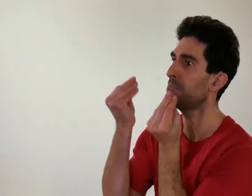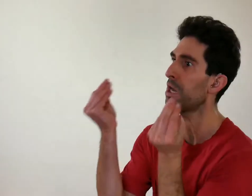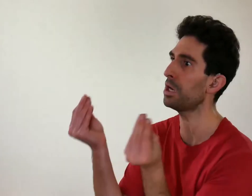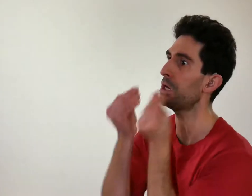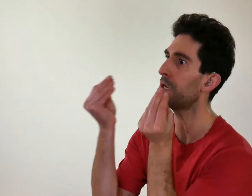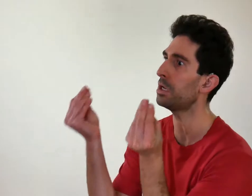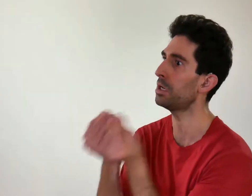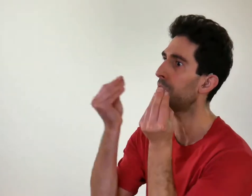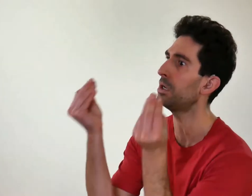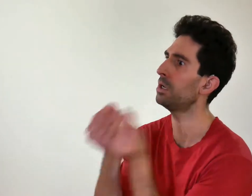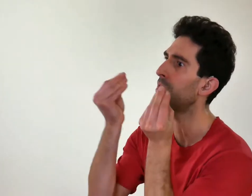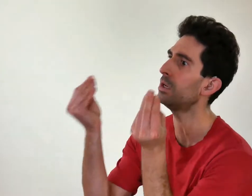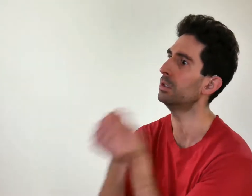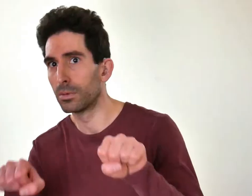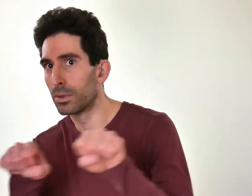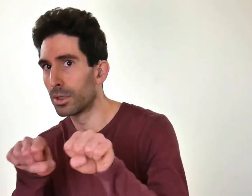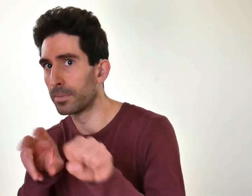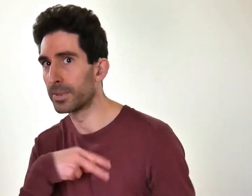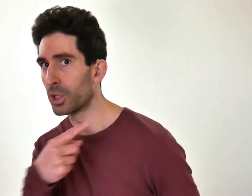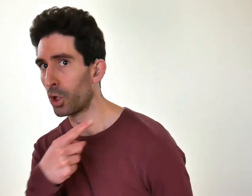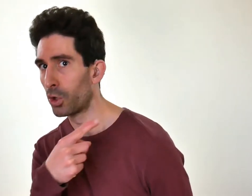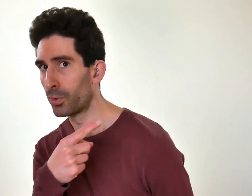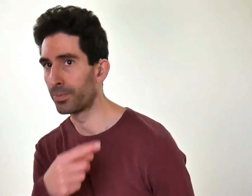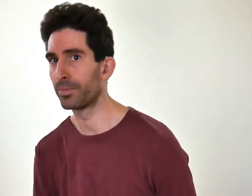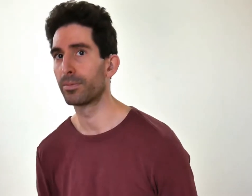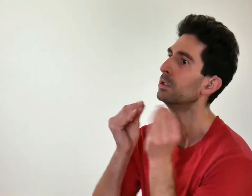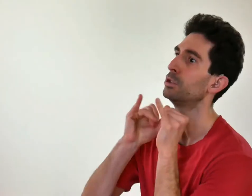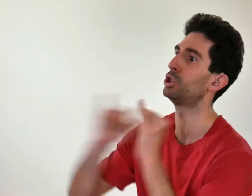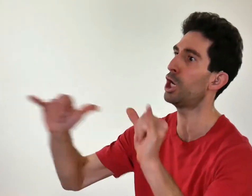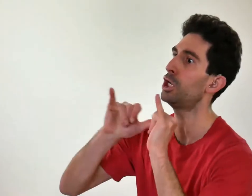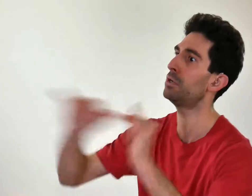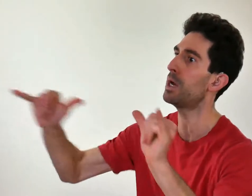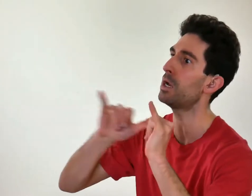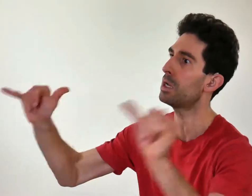Malheur ! *C'est ma soeur* Jamais !